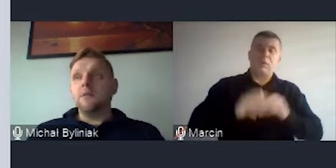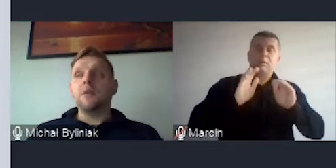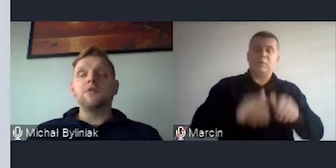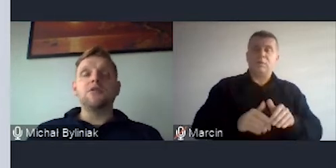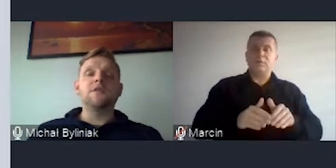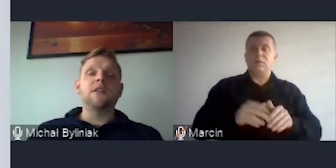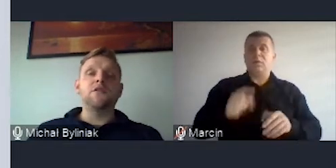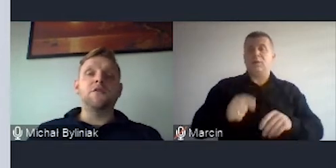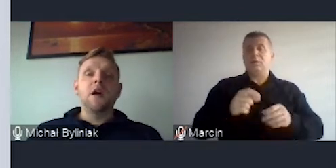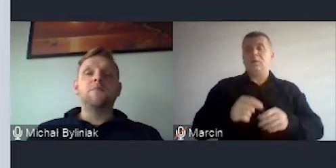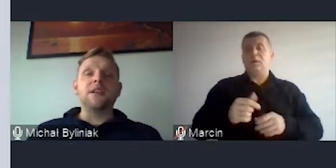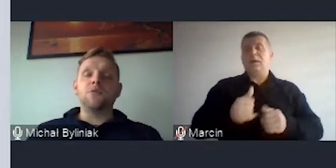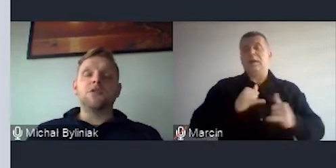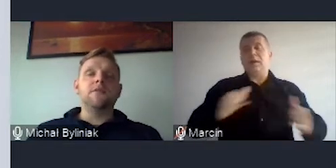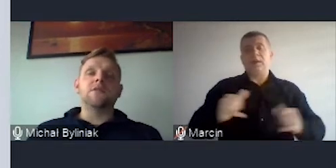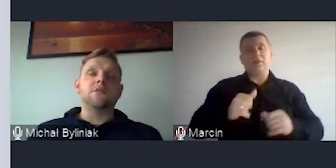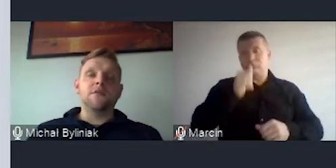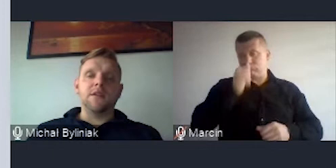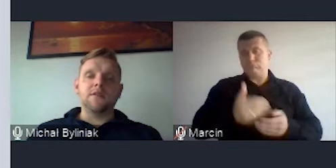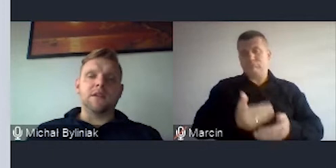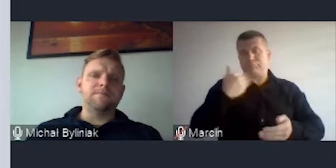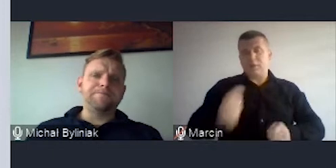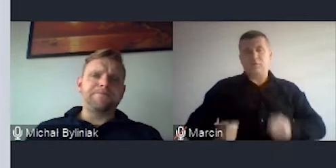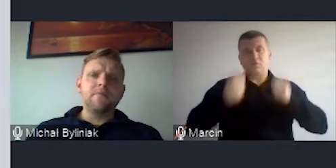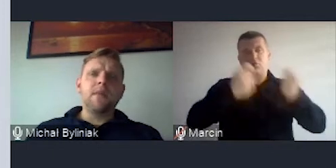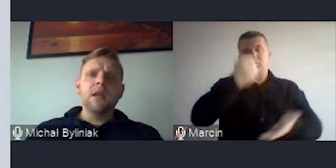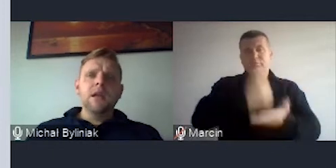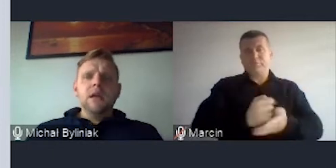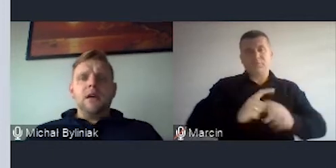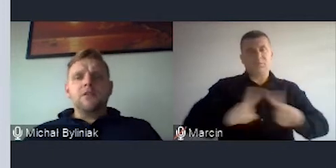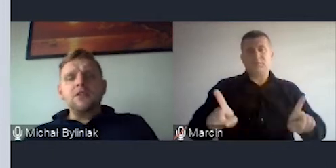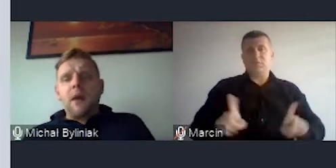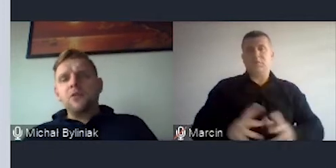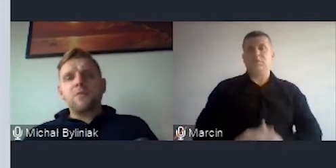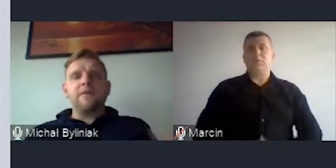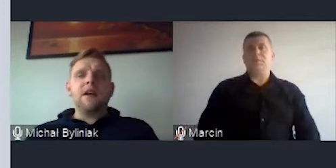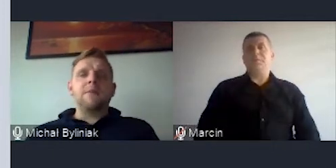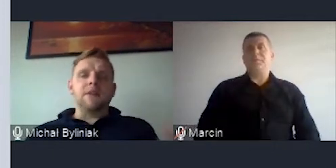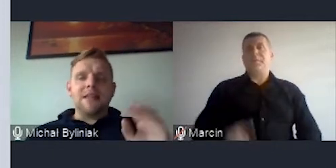Nie mogę ponosić tych wydatków przed złożeniem wniosku o dofinansowanie. Czyli mamy już pewne ramy.